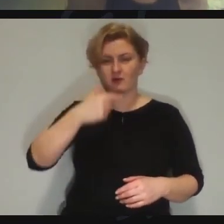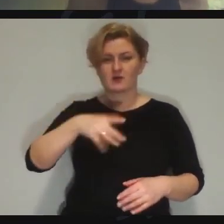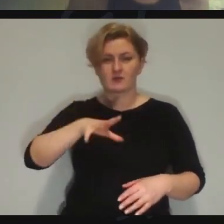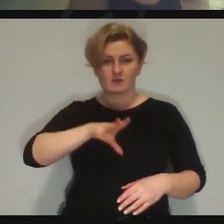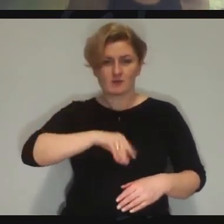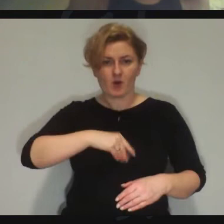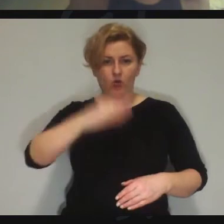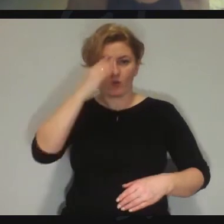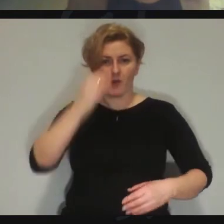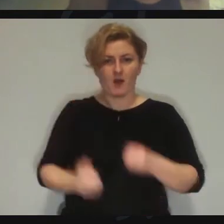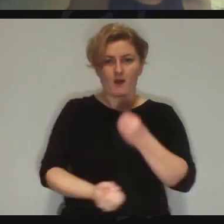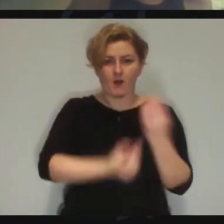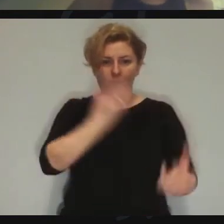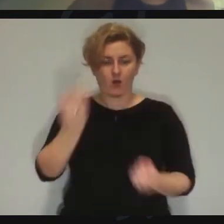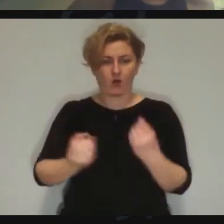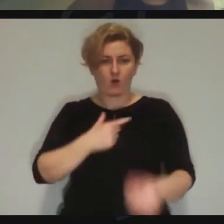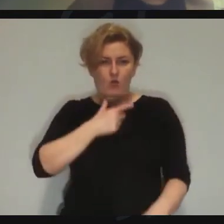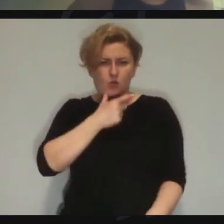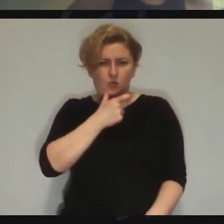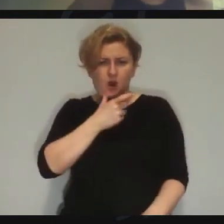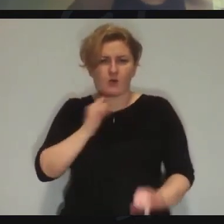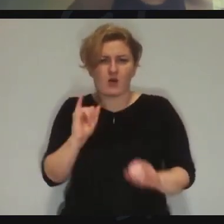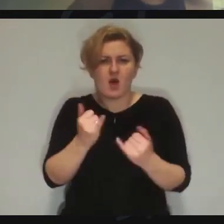Mówię wtedy : „ Wow! Jak Ty się nauczyłeś żonglować?”